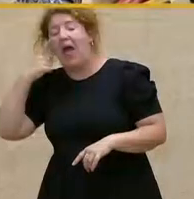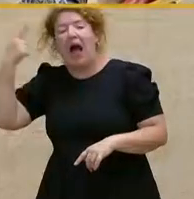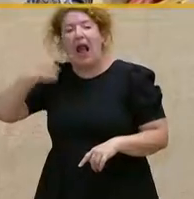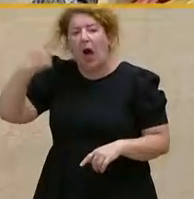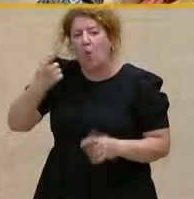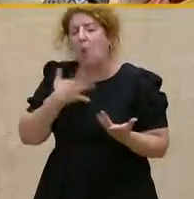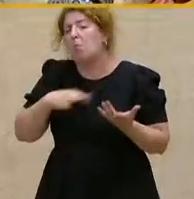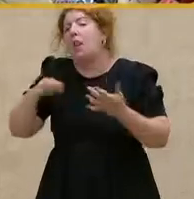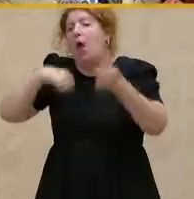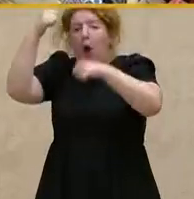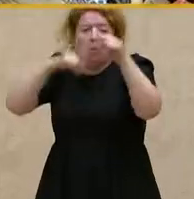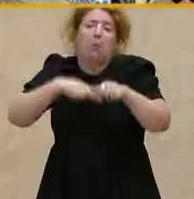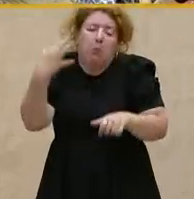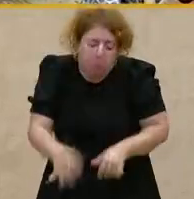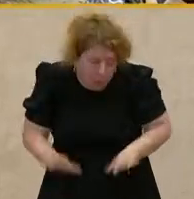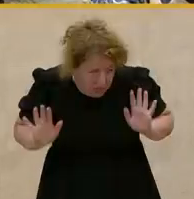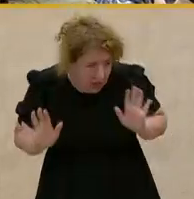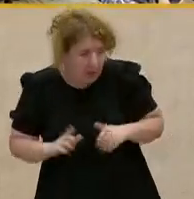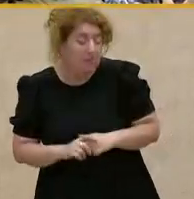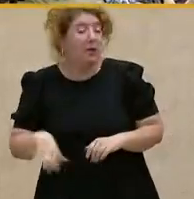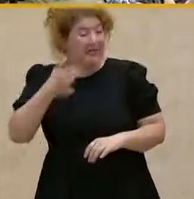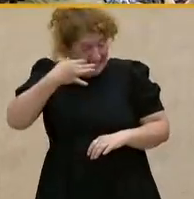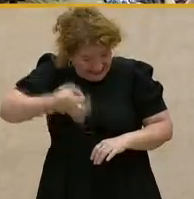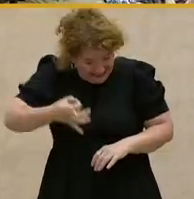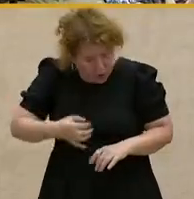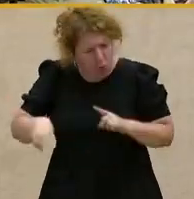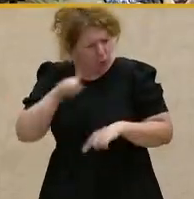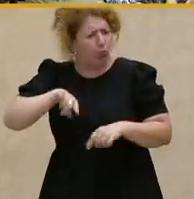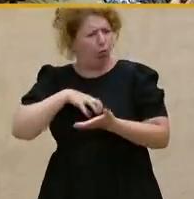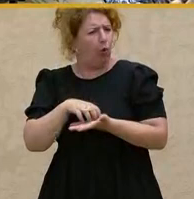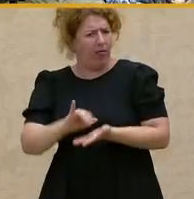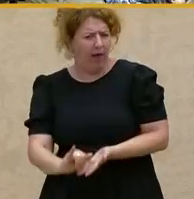me tendría que operar, pero realmente tenían duda. Con el síndrome de Usher,